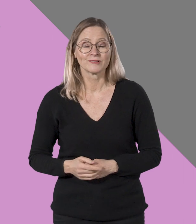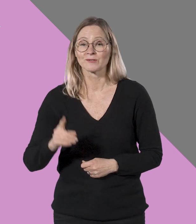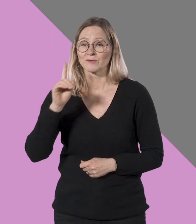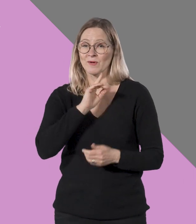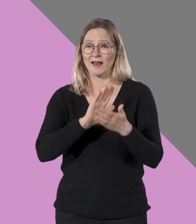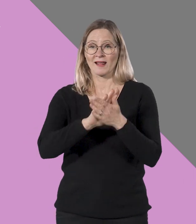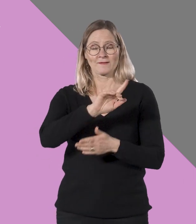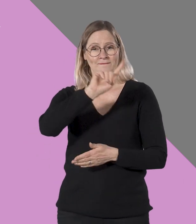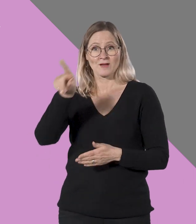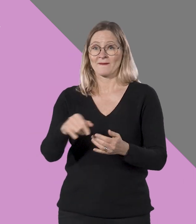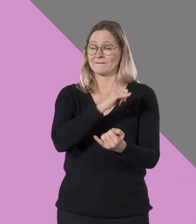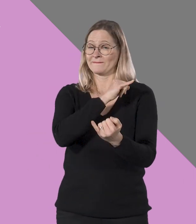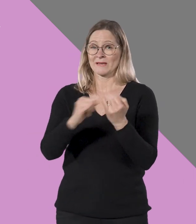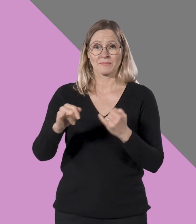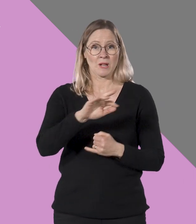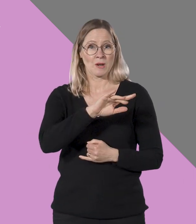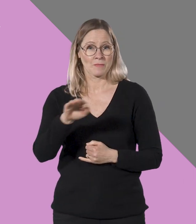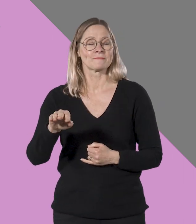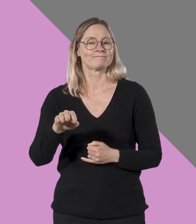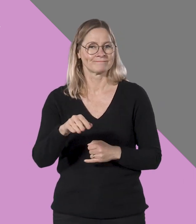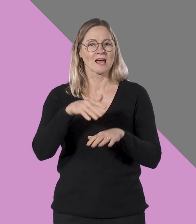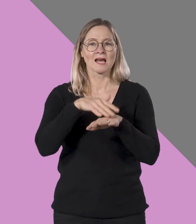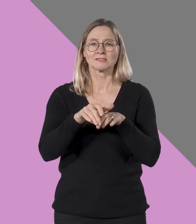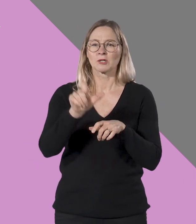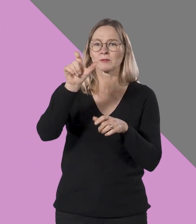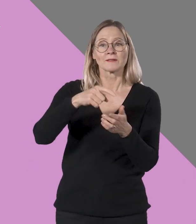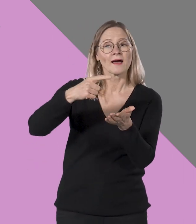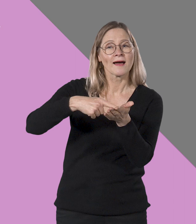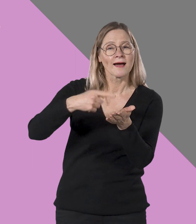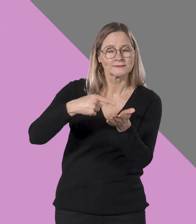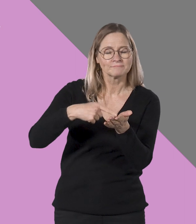Kuurojen lehden vuoden viimeisen numeron asiantuntijahaastattelussa -